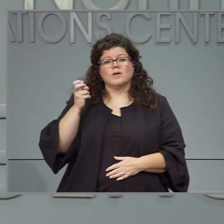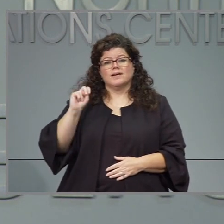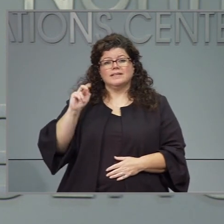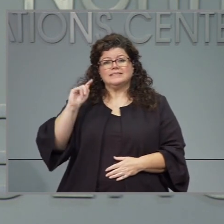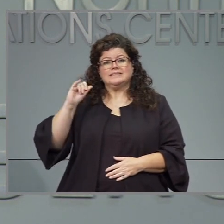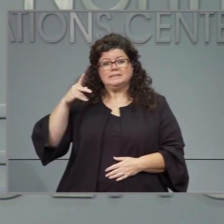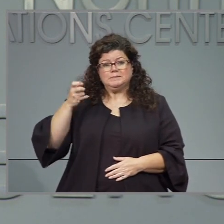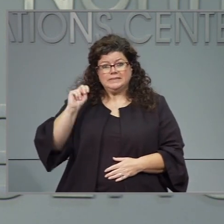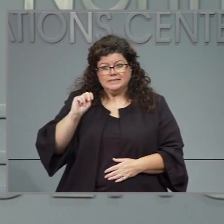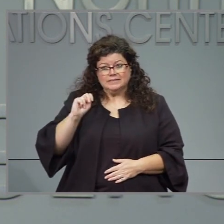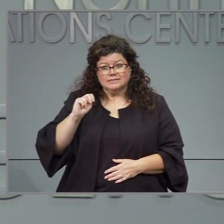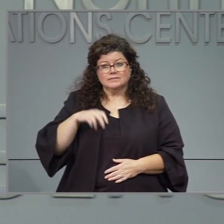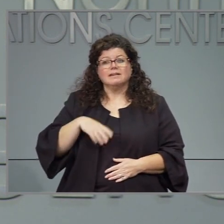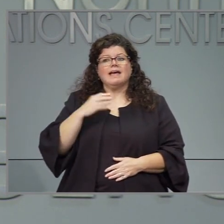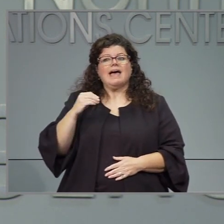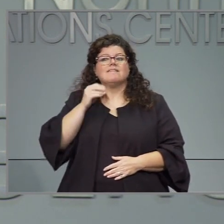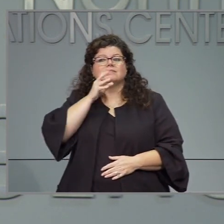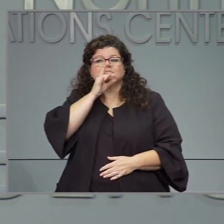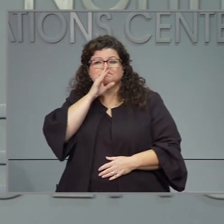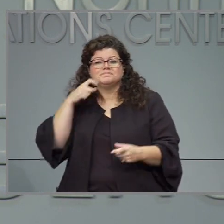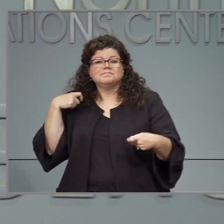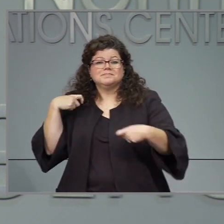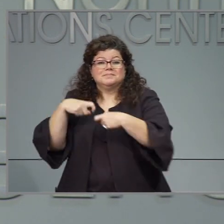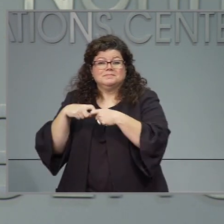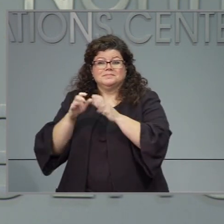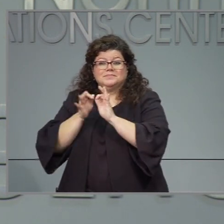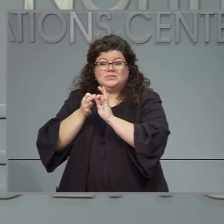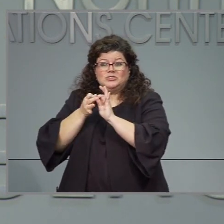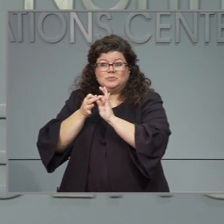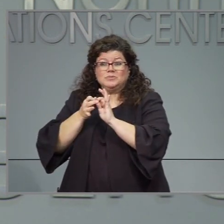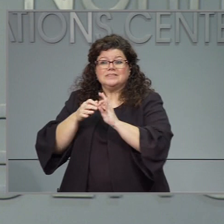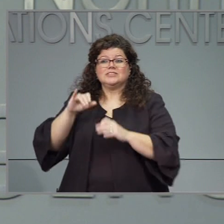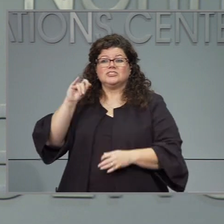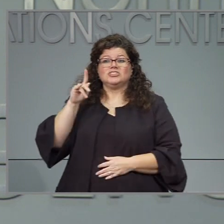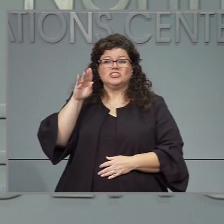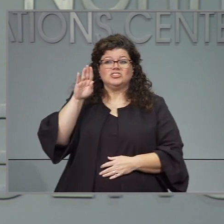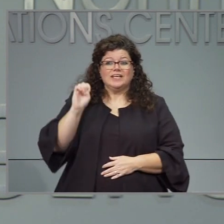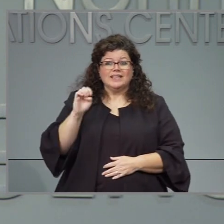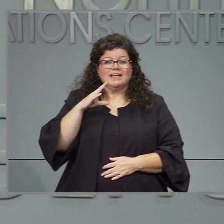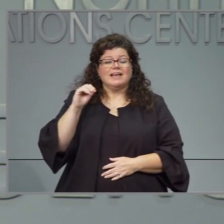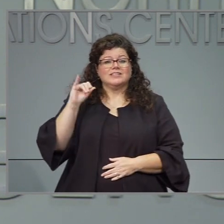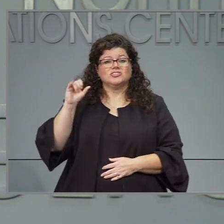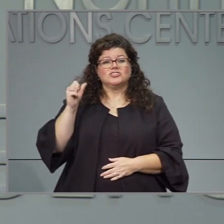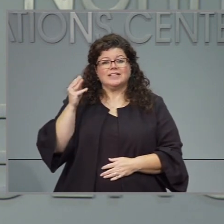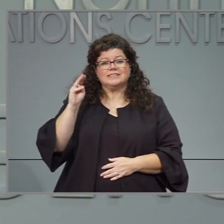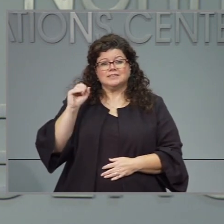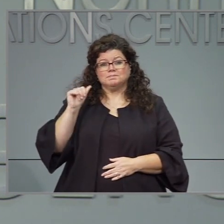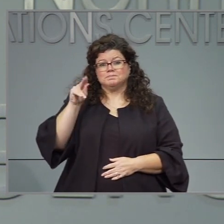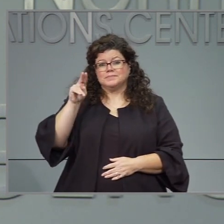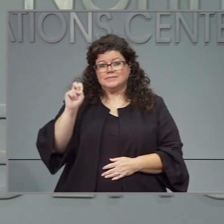nuestros intérpretes de señas y tras las cámaras se encuentran que aquí, Jasmin metí Bier nuestras intérpretes de